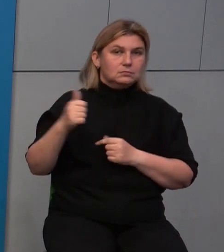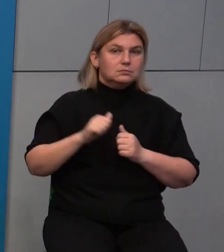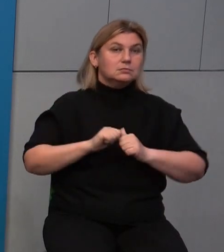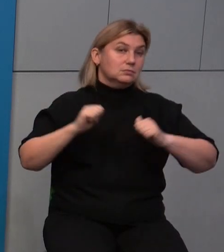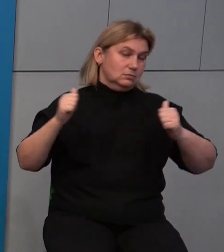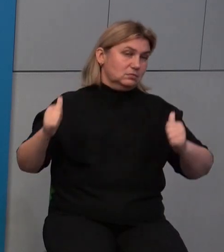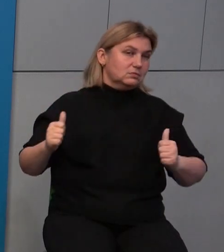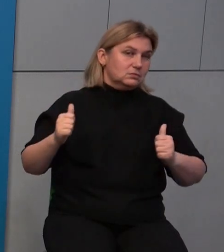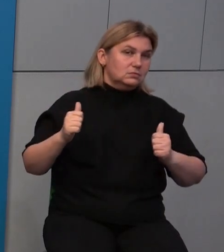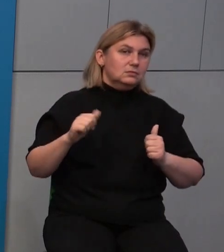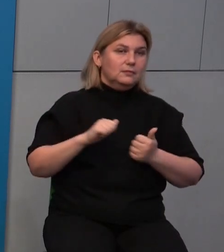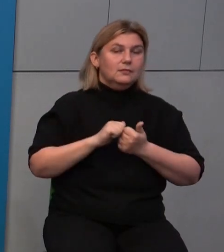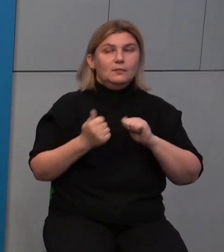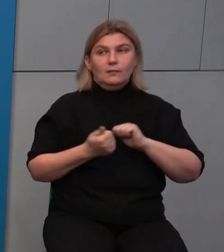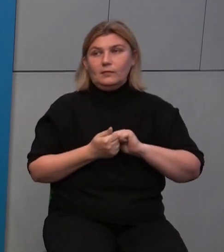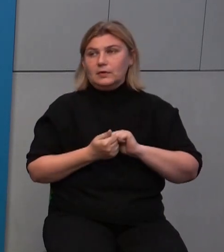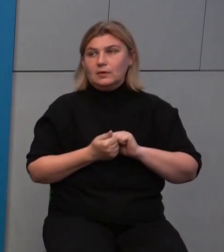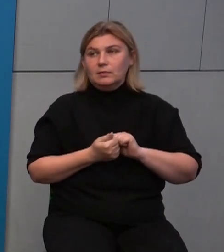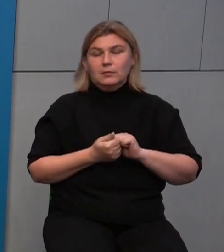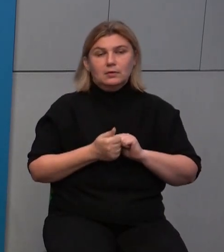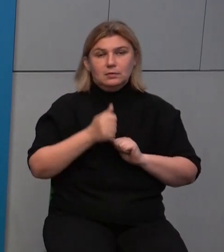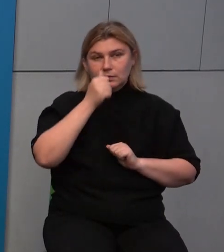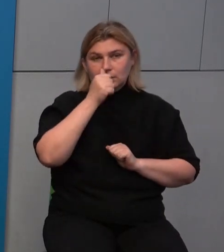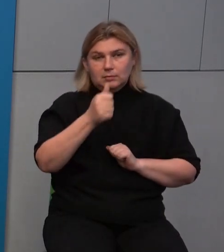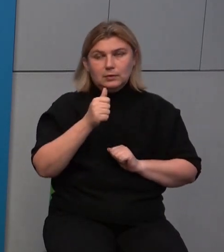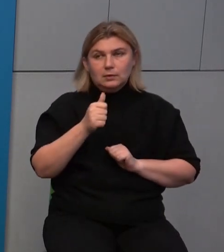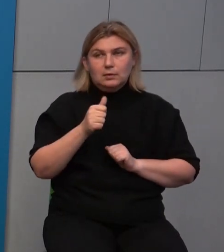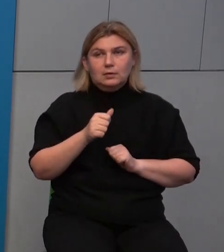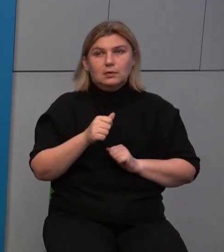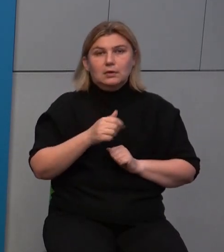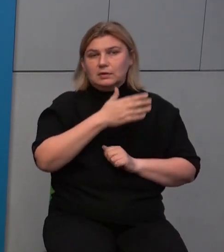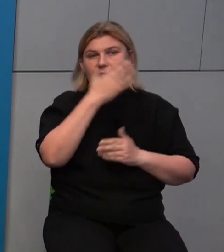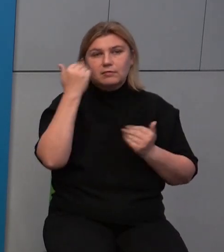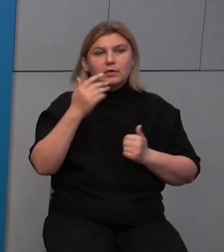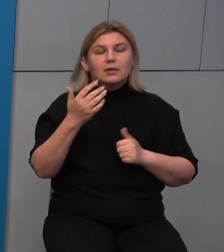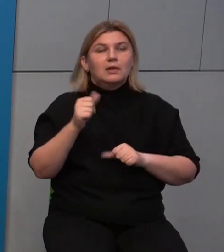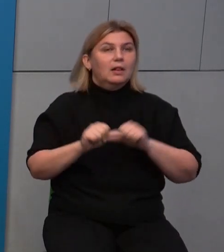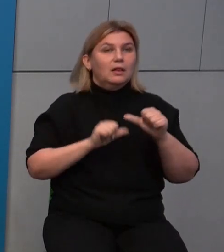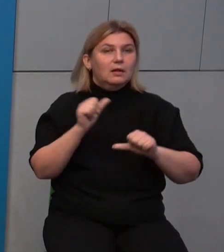albo właśnie nie mogliby się przez, nie wiadomo było wtedy na ile lat nie spotkać.